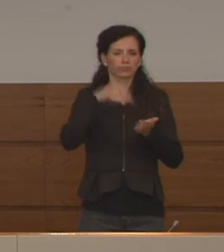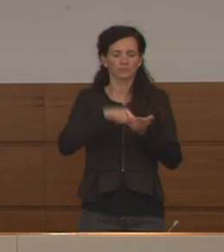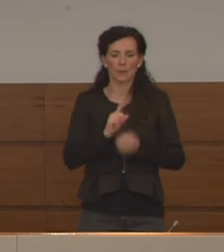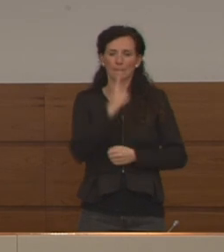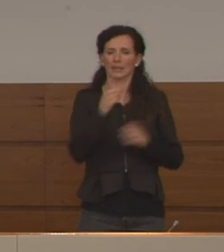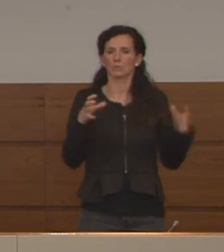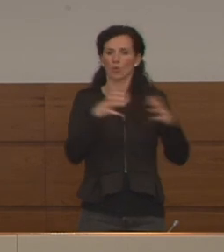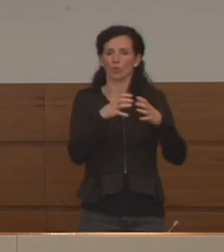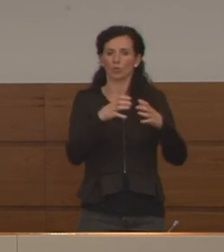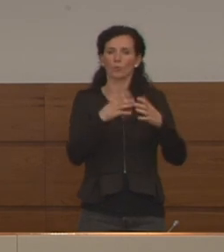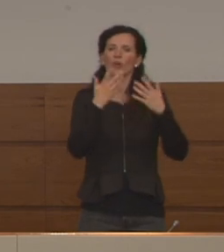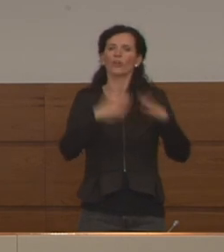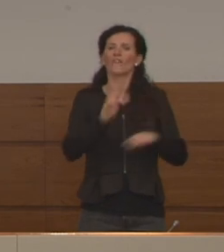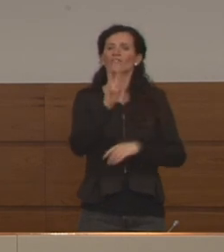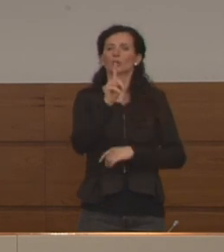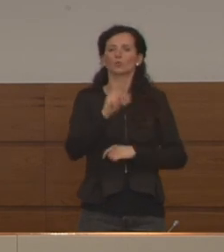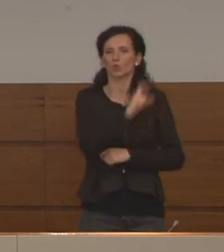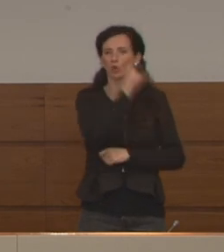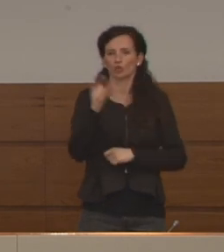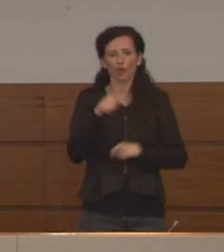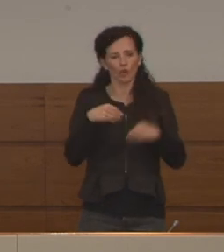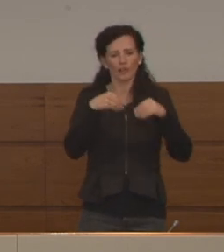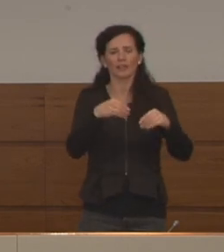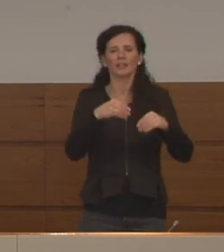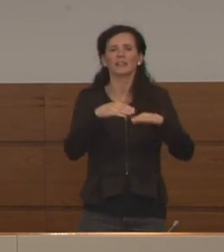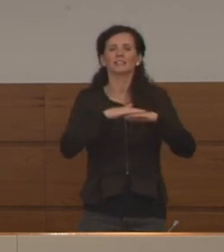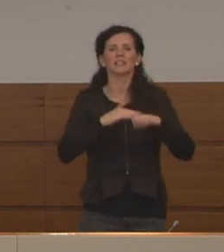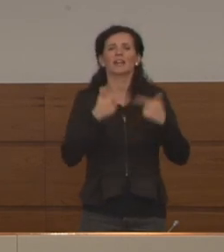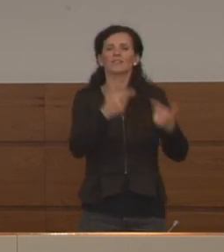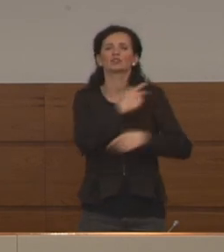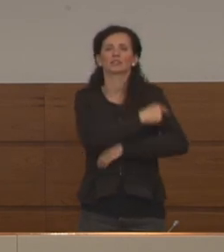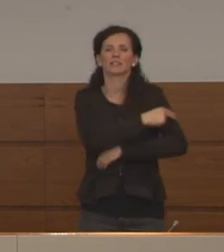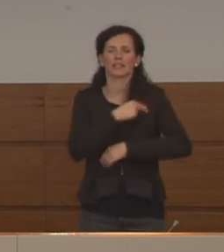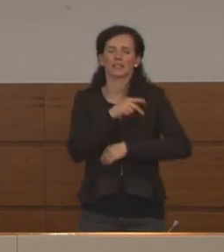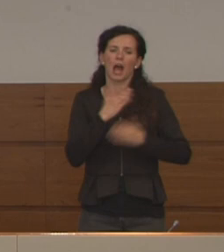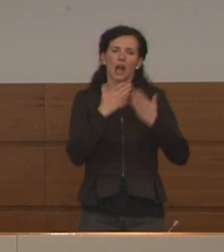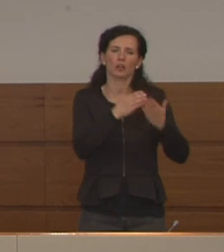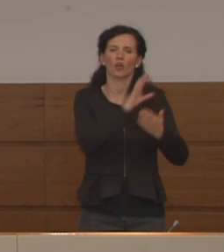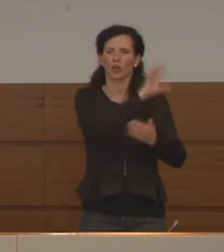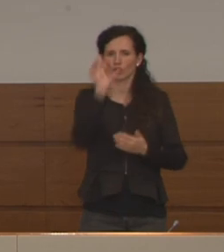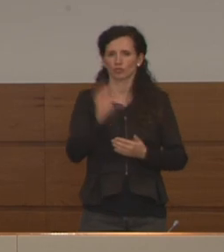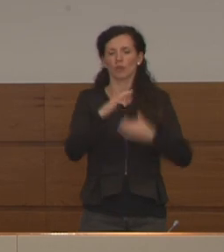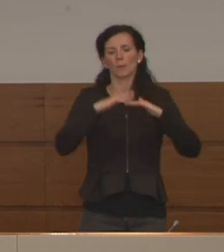il periodo di 21 giorni al servizio del paese, della Protezione Civile.